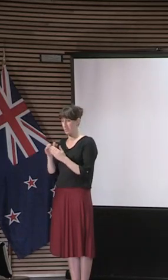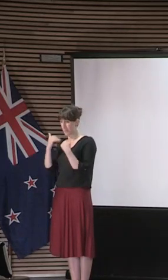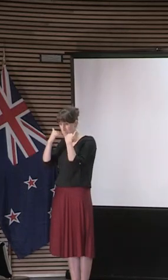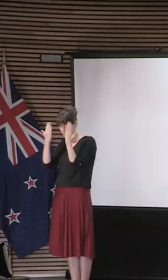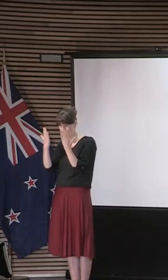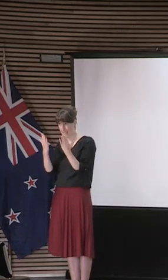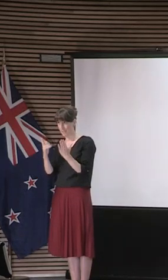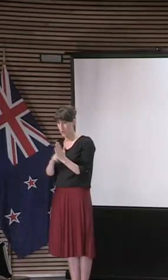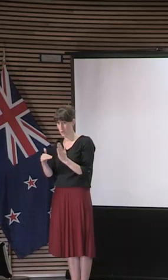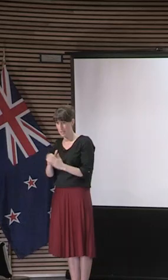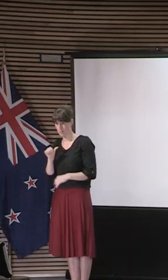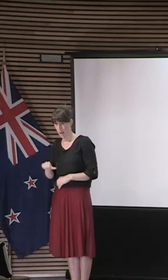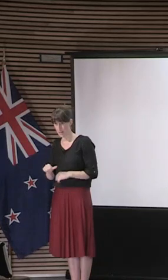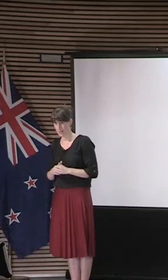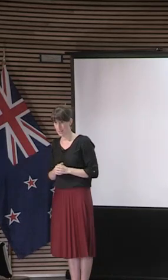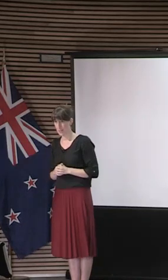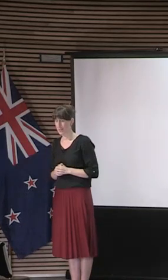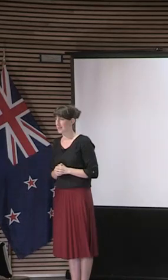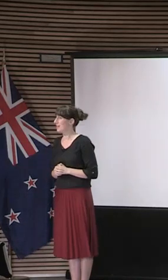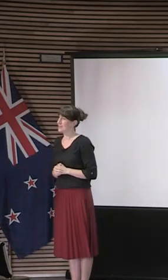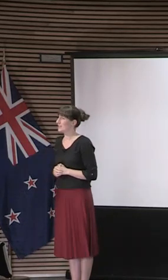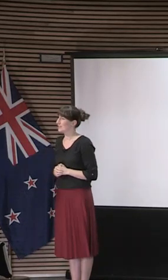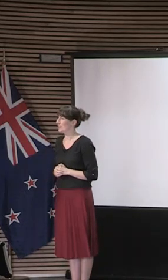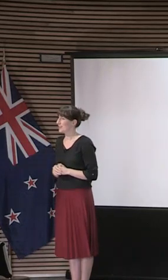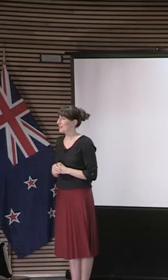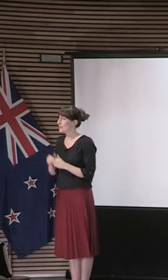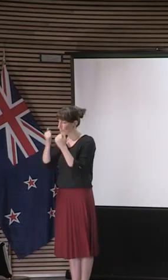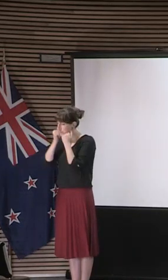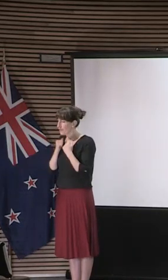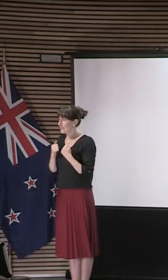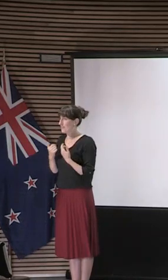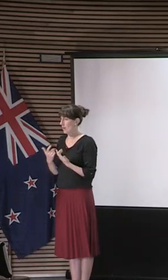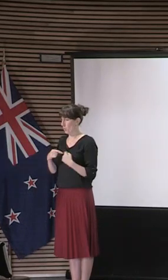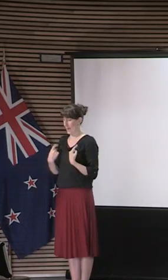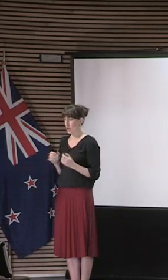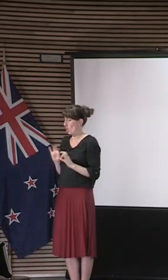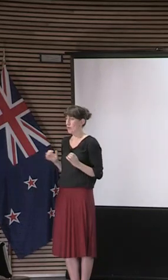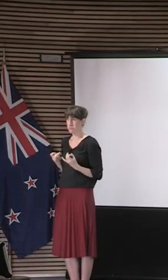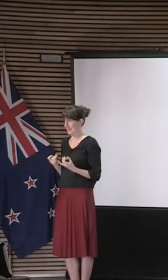kii ko te meka kaore e taea e maatau i te waenganui-Pepuere he whakaata mo te whakaaro i roto i ta maatau mahere paanui. Na ka whakaatu ko tera i haria o